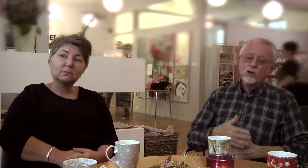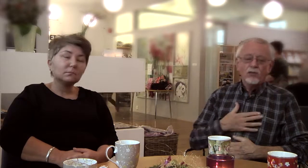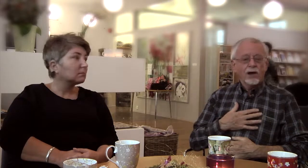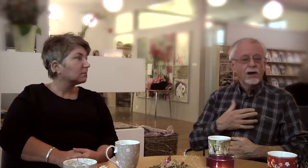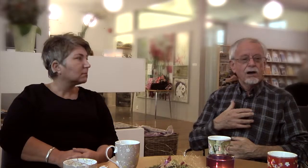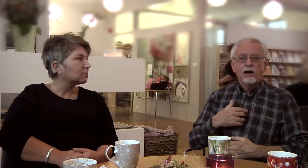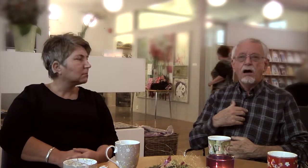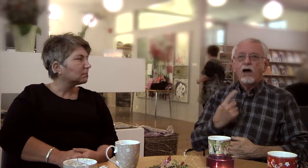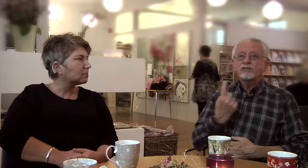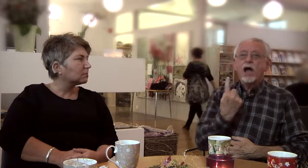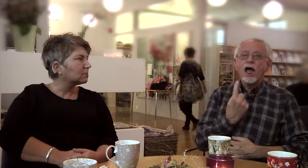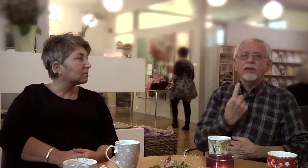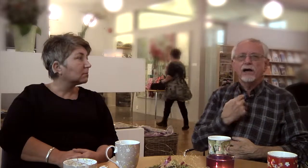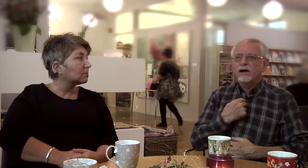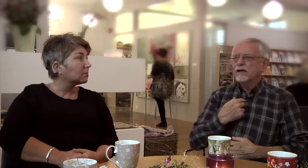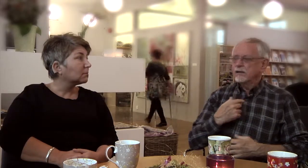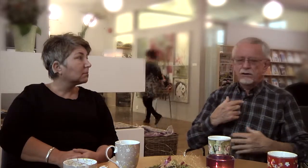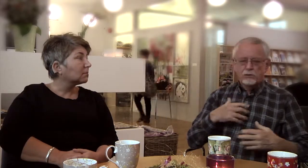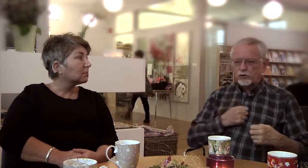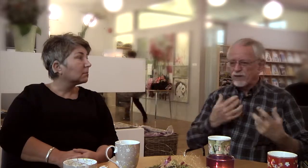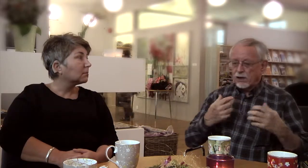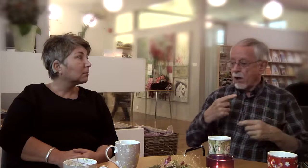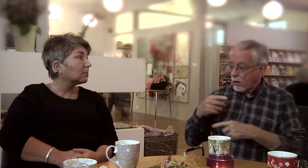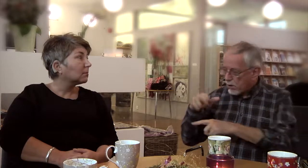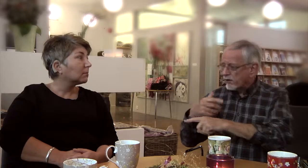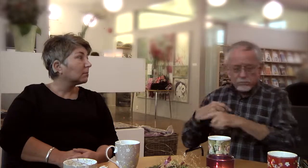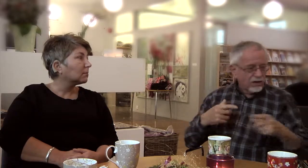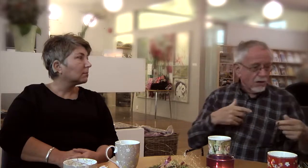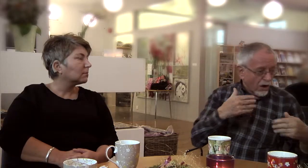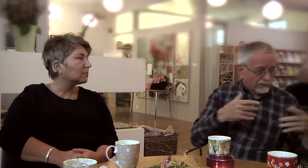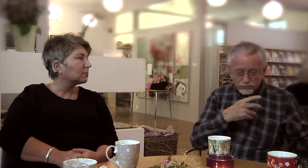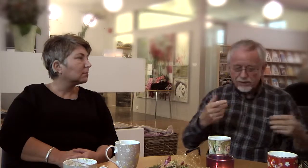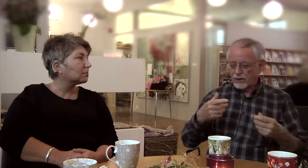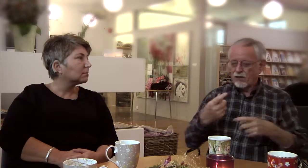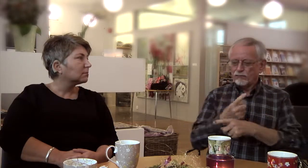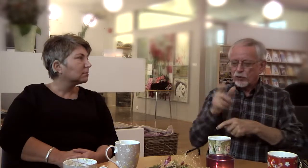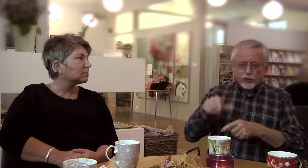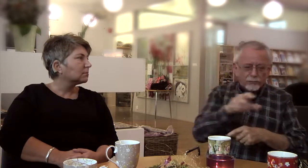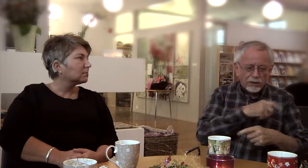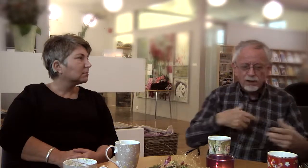Faktisk veldig godt, og jeg føler meg ikke så alene lenger. Hvis min kreft utvikler seg så vet jeg om dere.